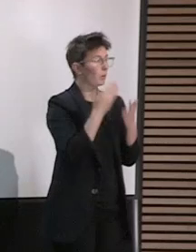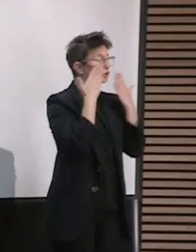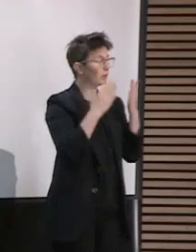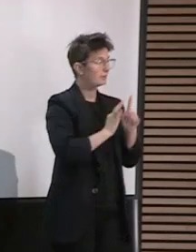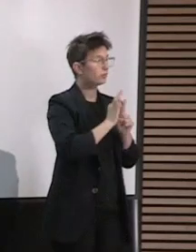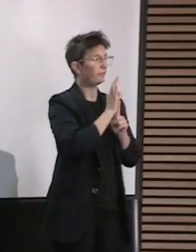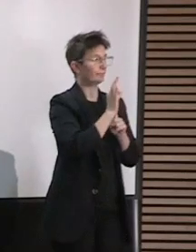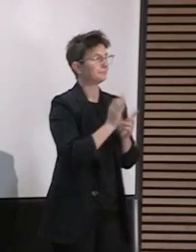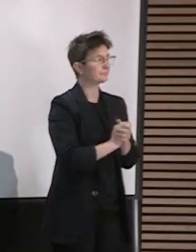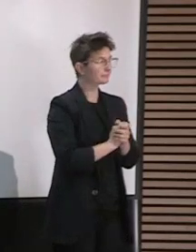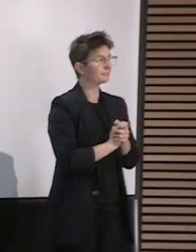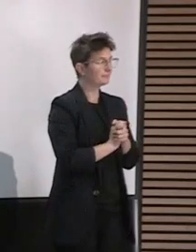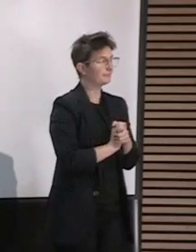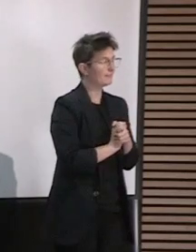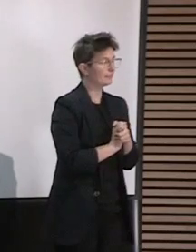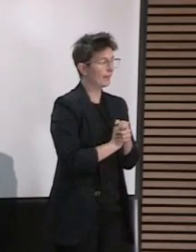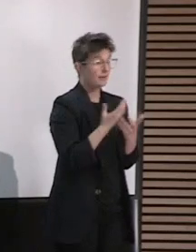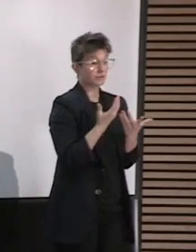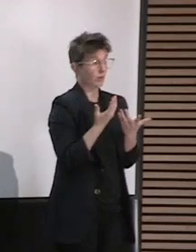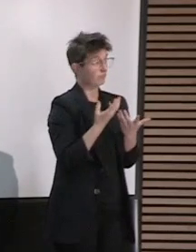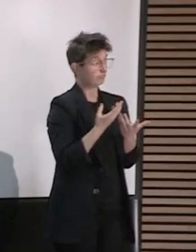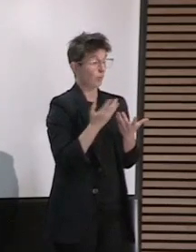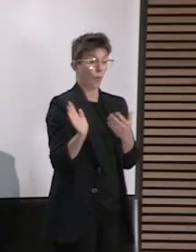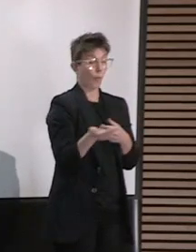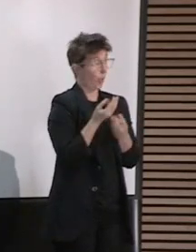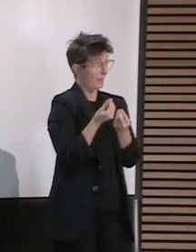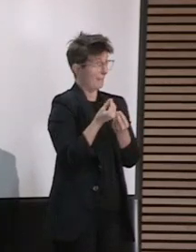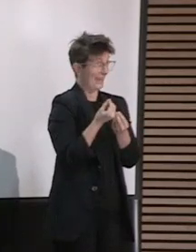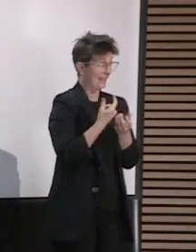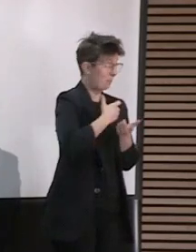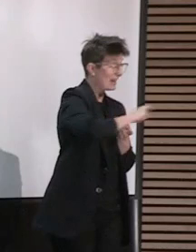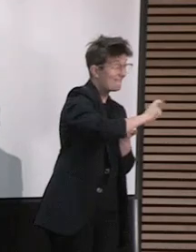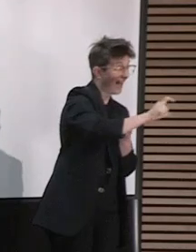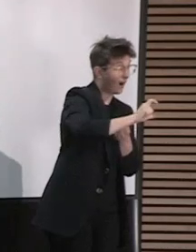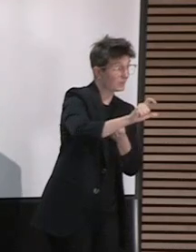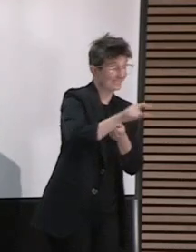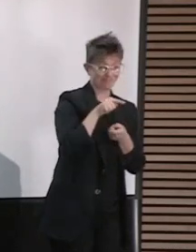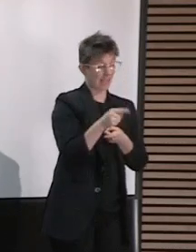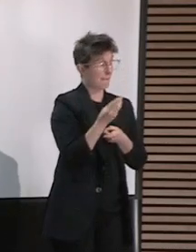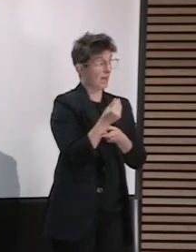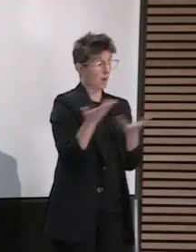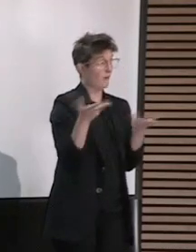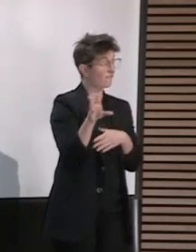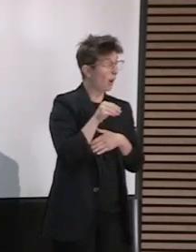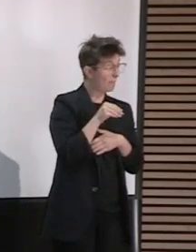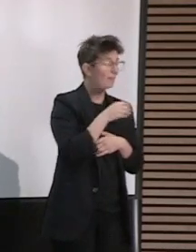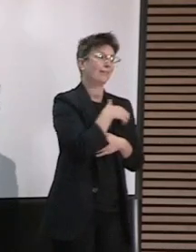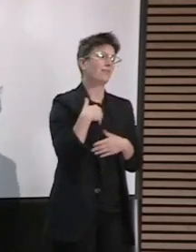waa uaua ki era iwi engari ma te hunga e puta. Te hiranga o